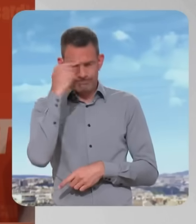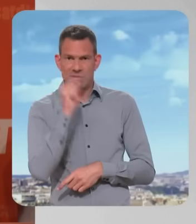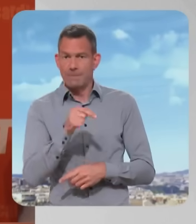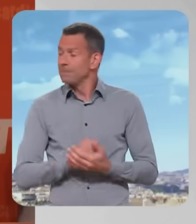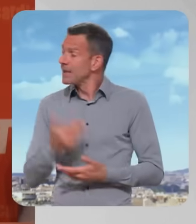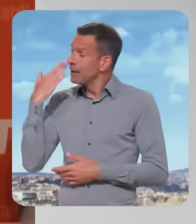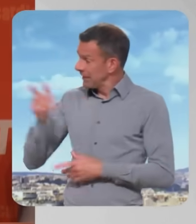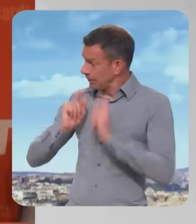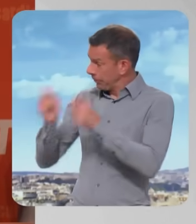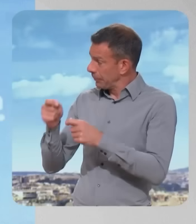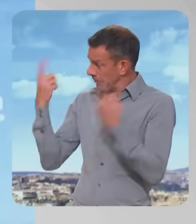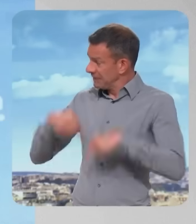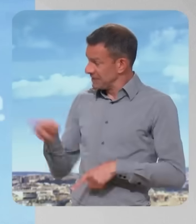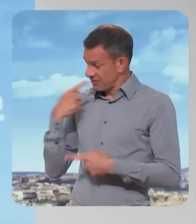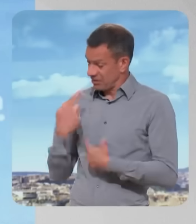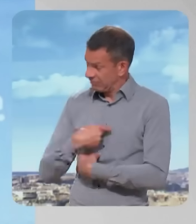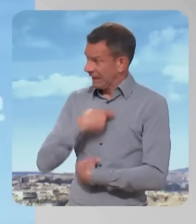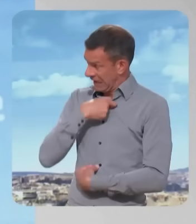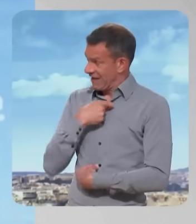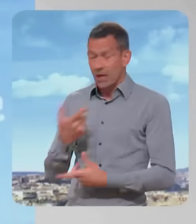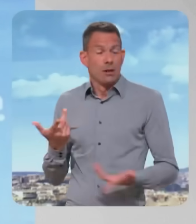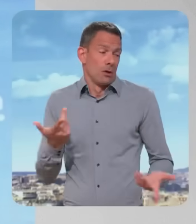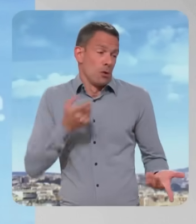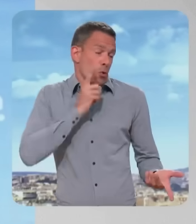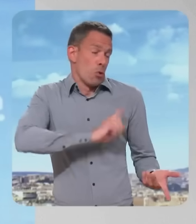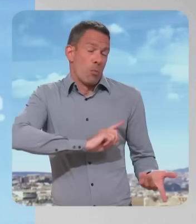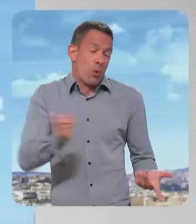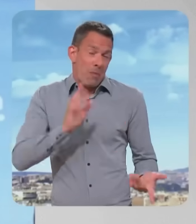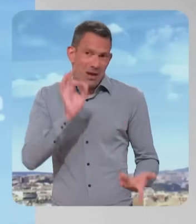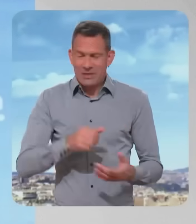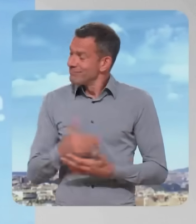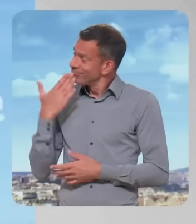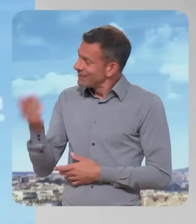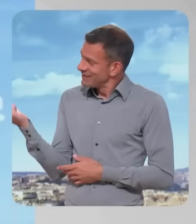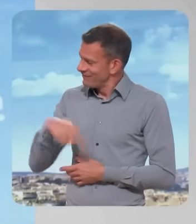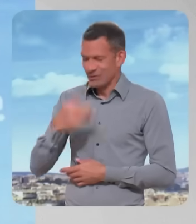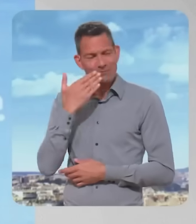T.Sotto: Vous avez un petit message à envoyer à F.Ruffin pour le féliciter de sa réélection hier? M.Bompard: Bien sûr.